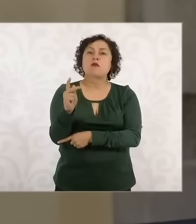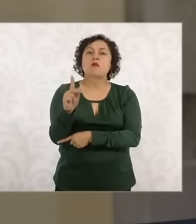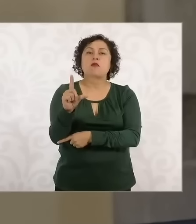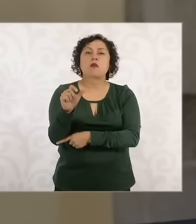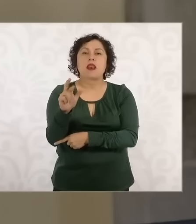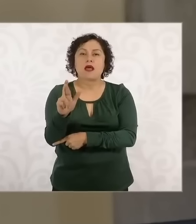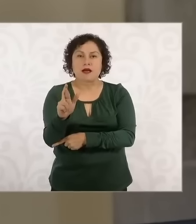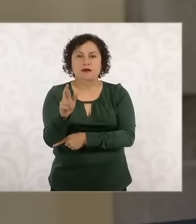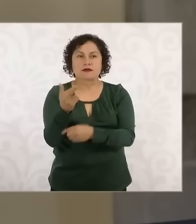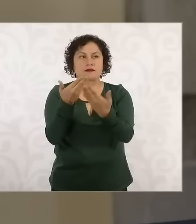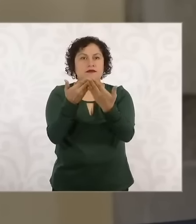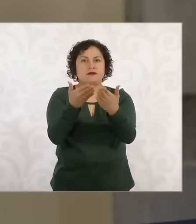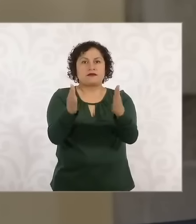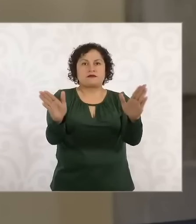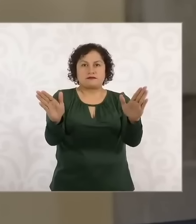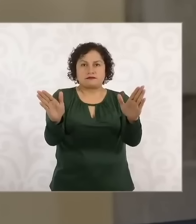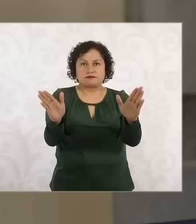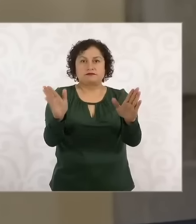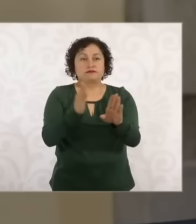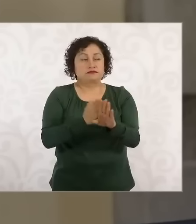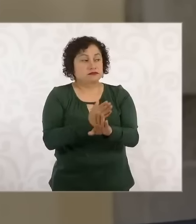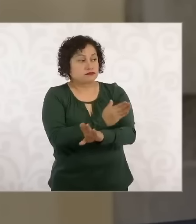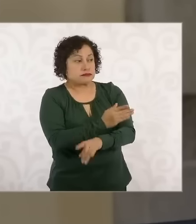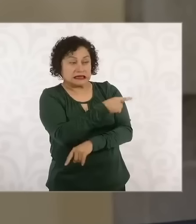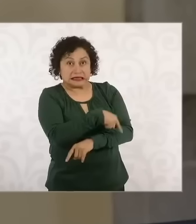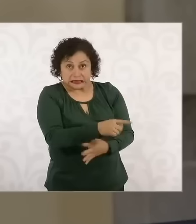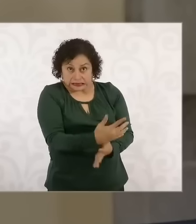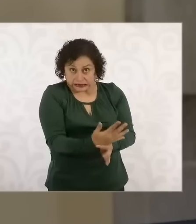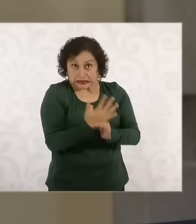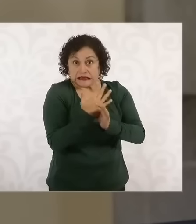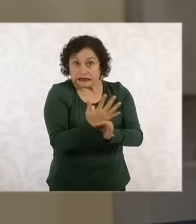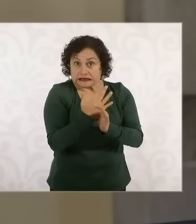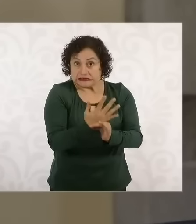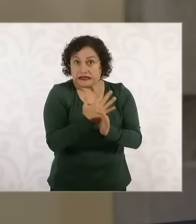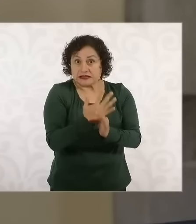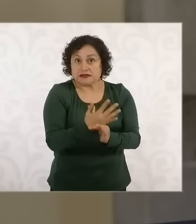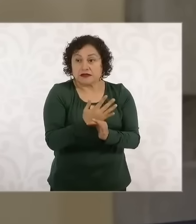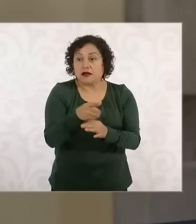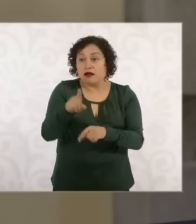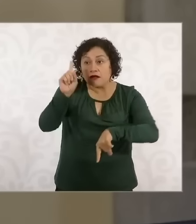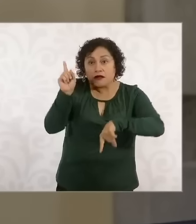el servicio de salud. Ese es el discurso de ellos. Eh, y ahora obvio con la nueva credencialización